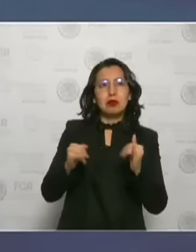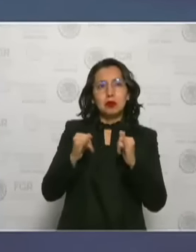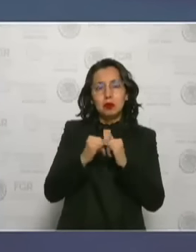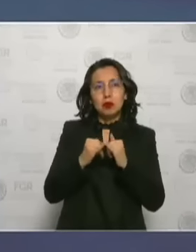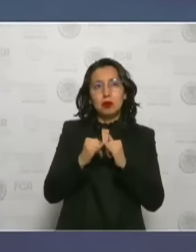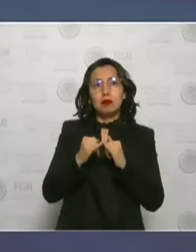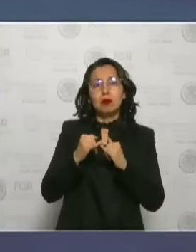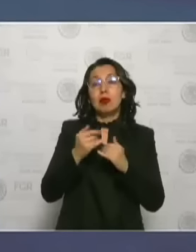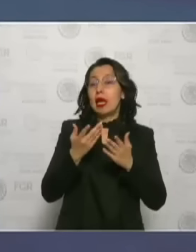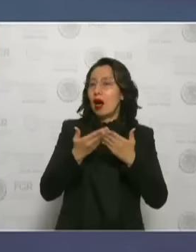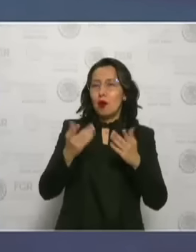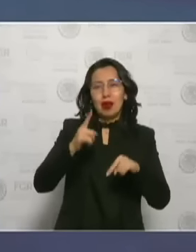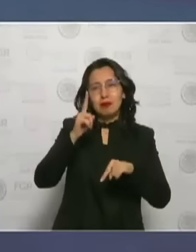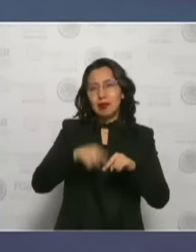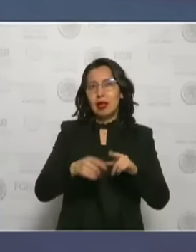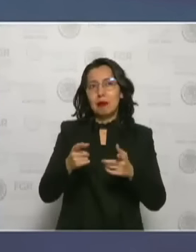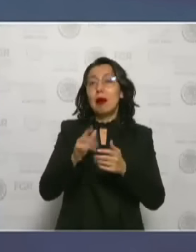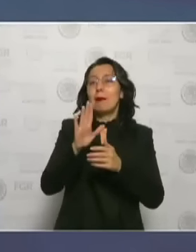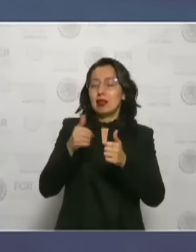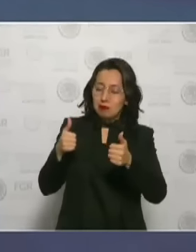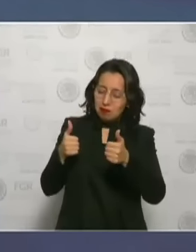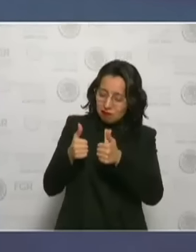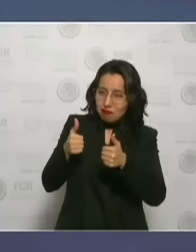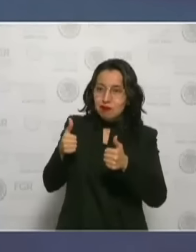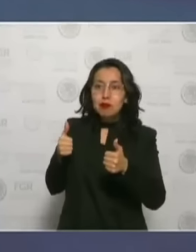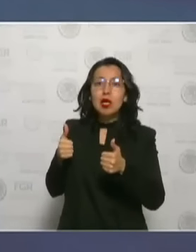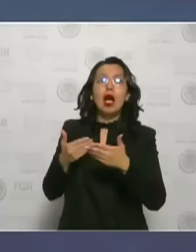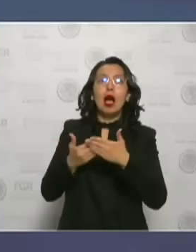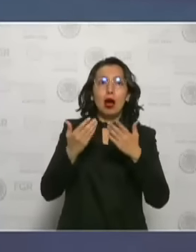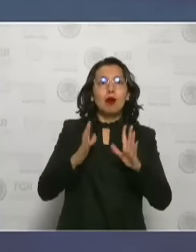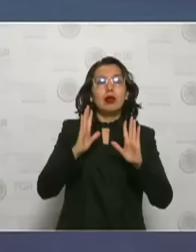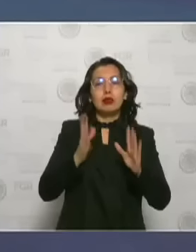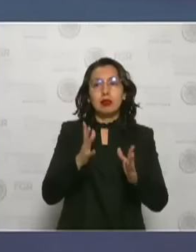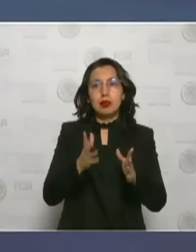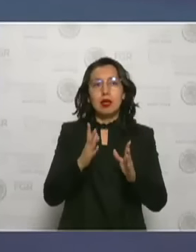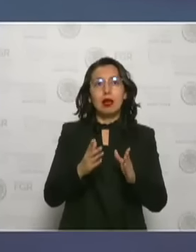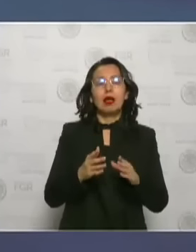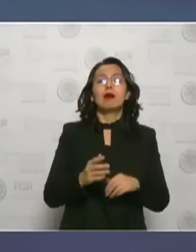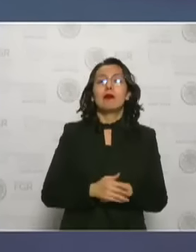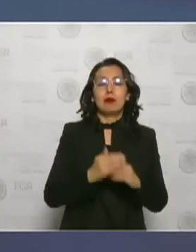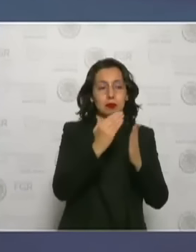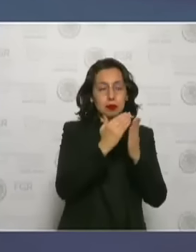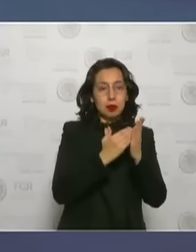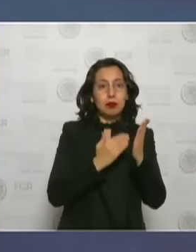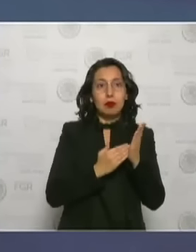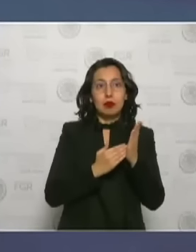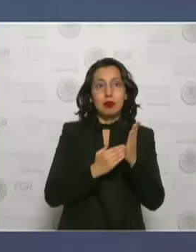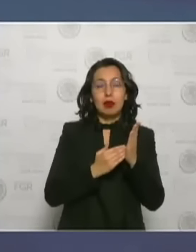subsanar esta deuda institucional, publicaremos el estatuto del Servicio Profesional de Carrera